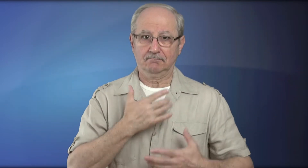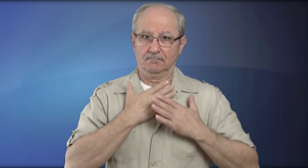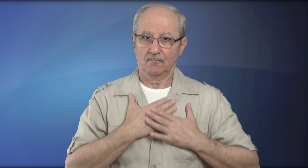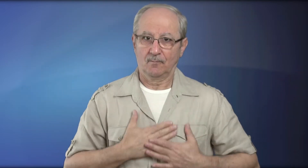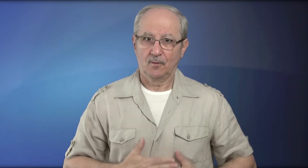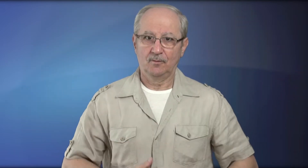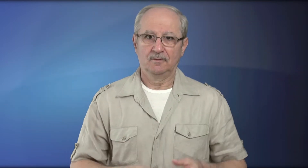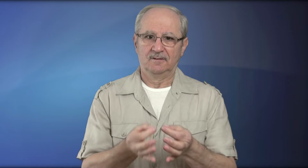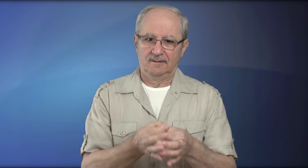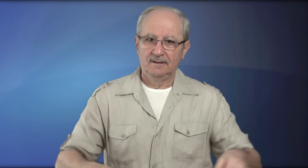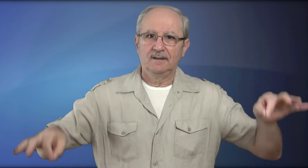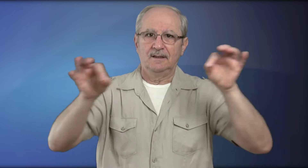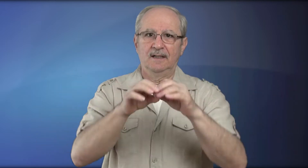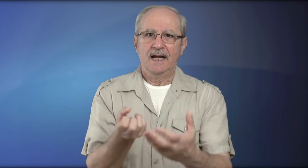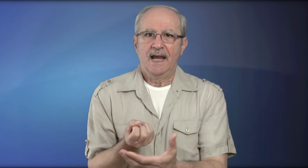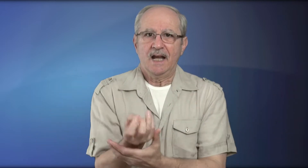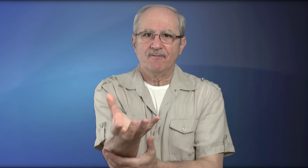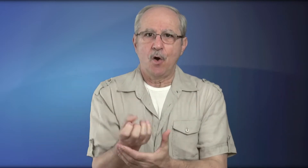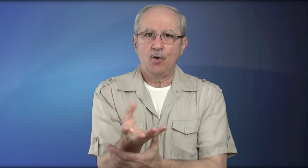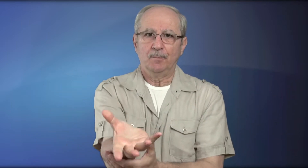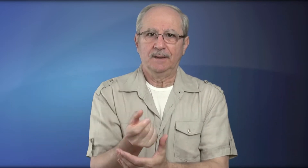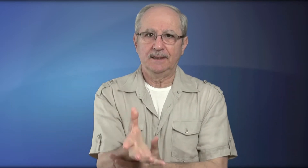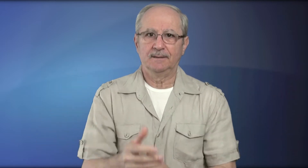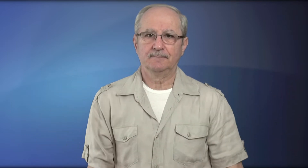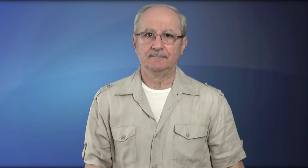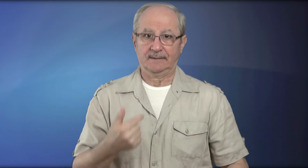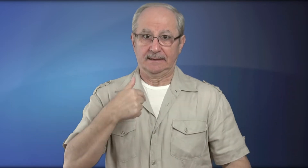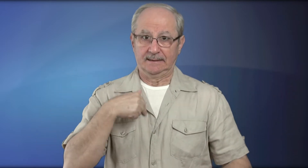Ich möchte Sie etwas wichtiges zu informieren!